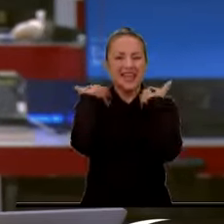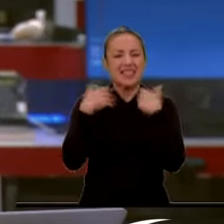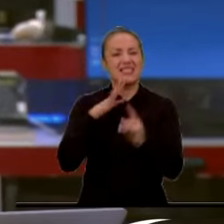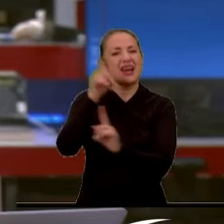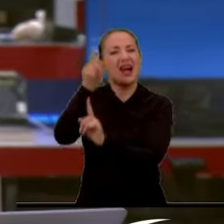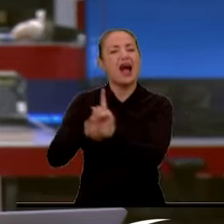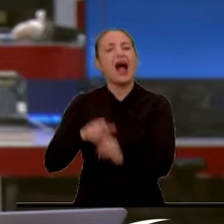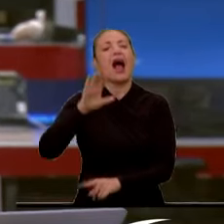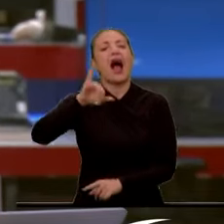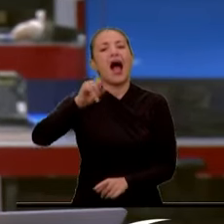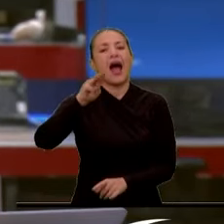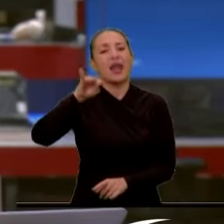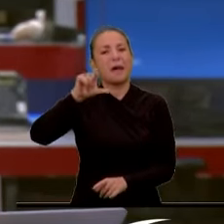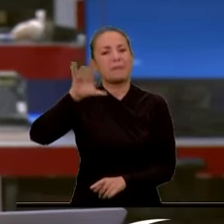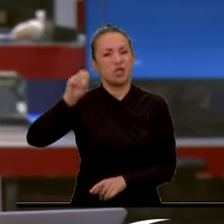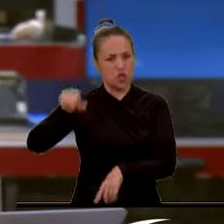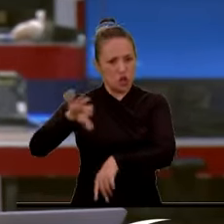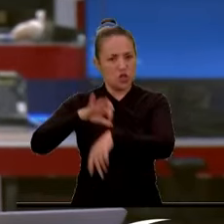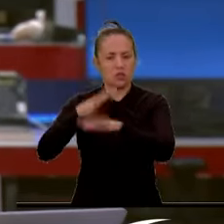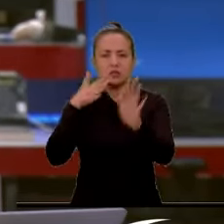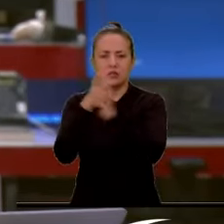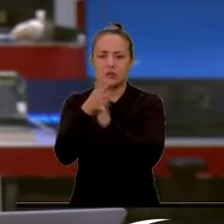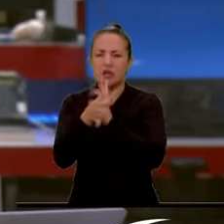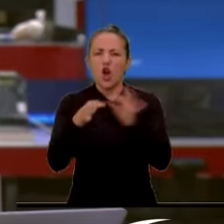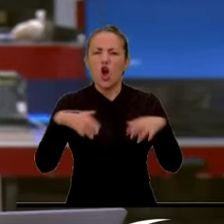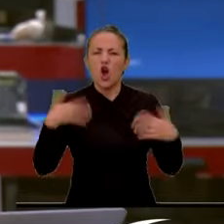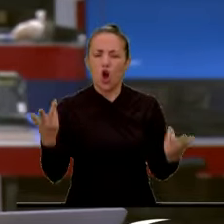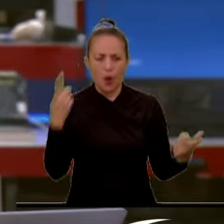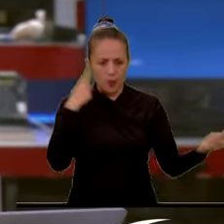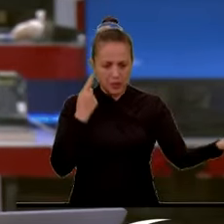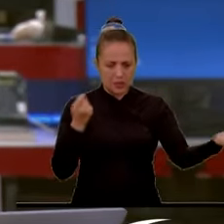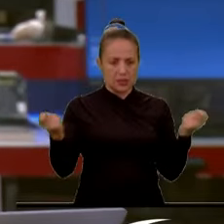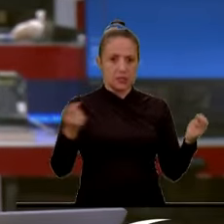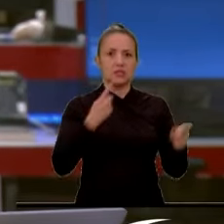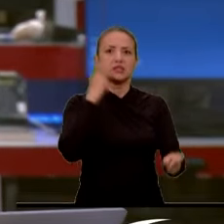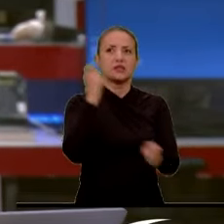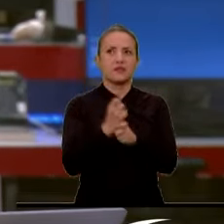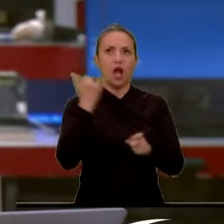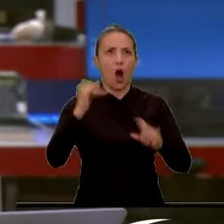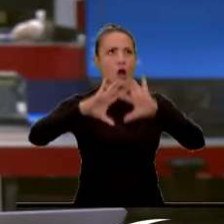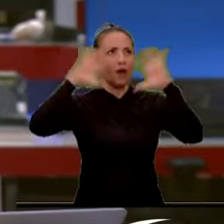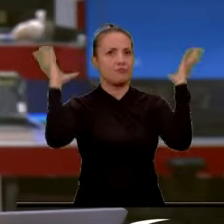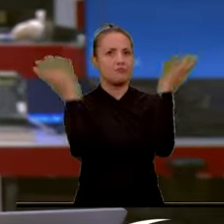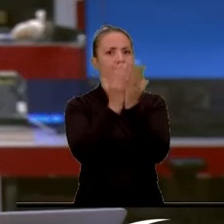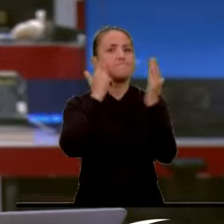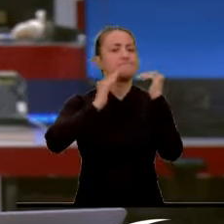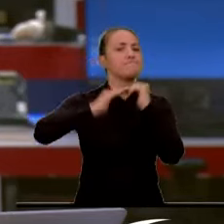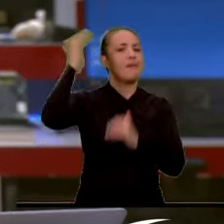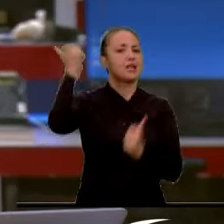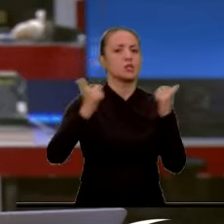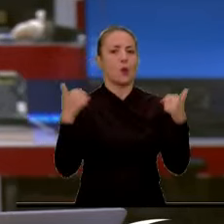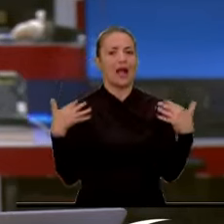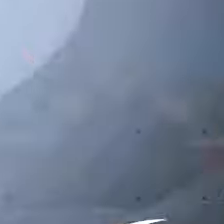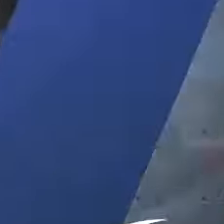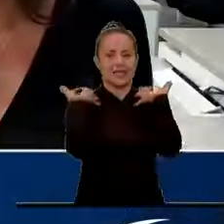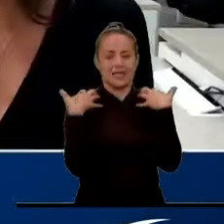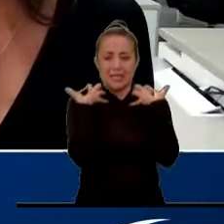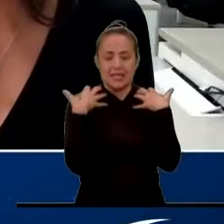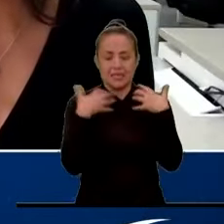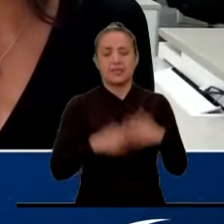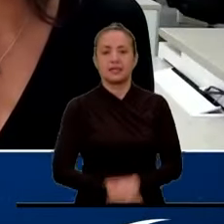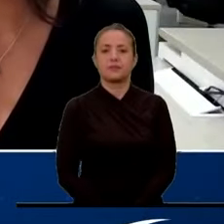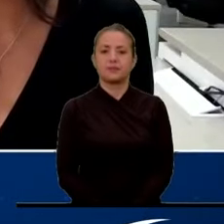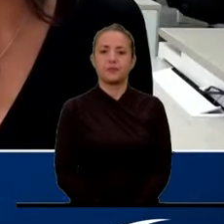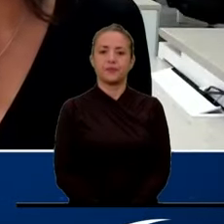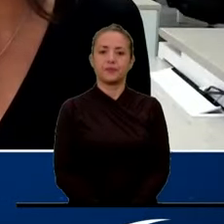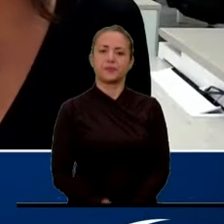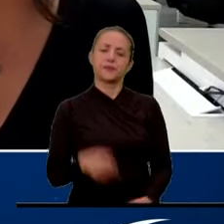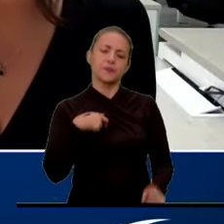fundamental, " en su reciente